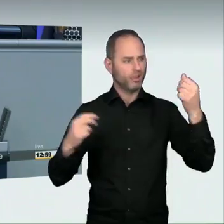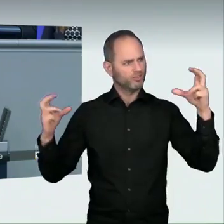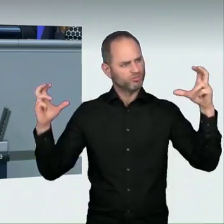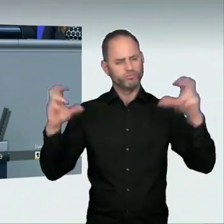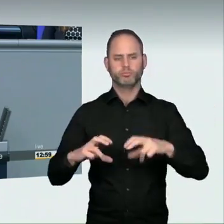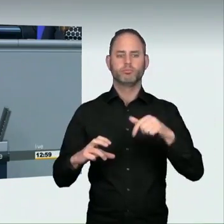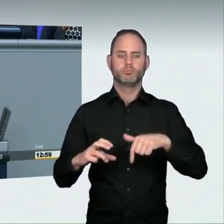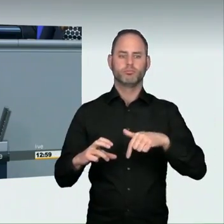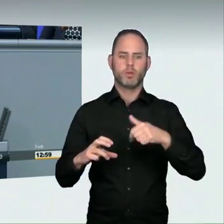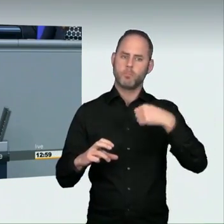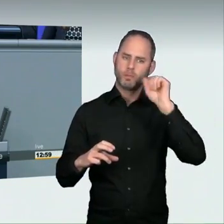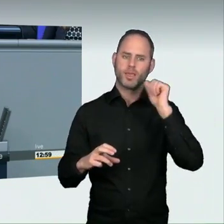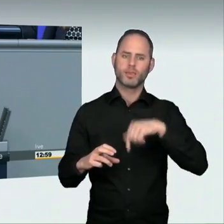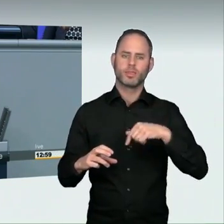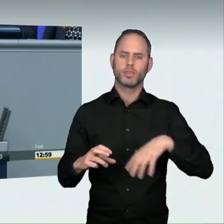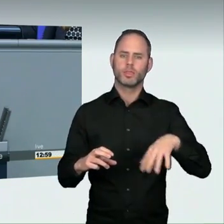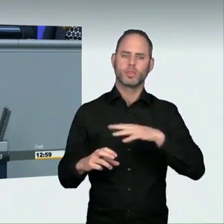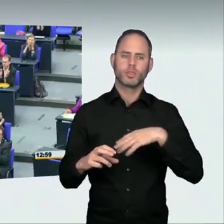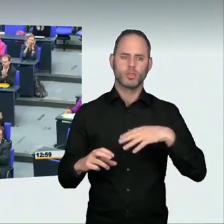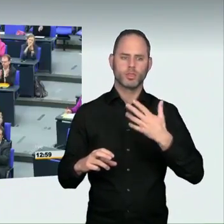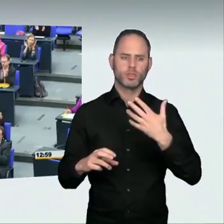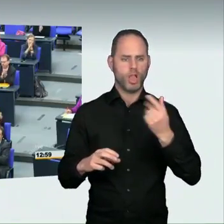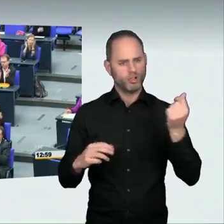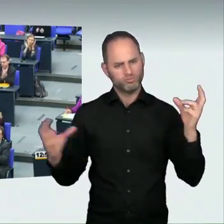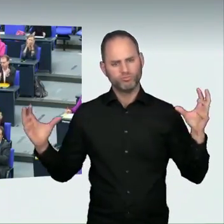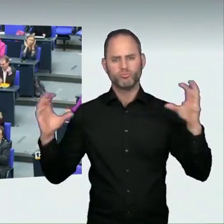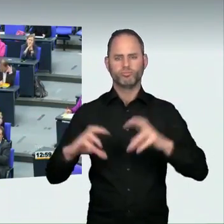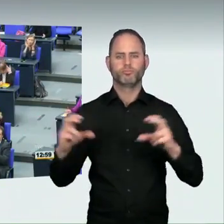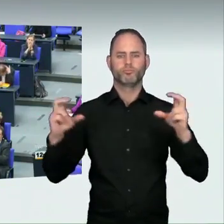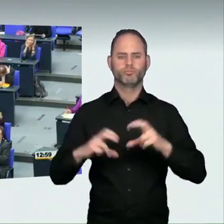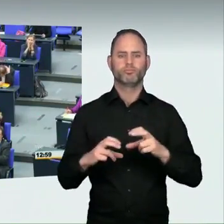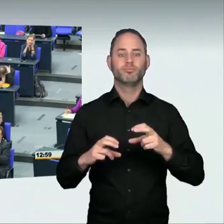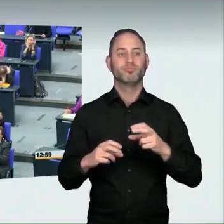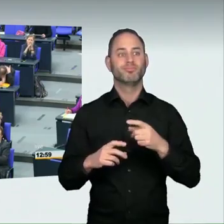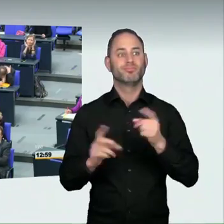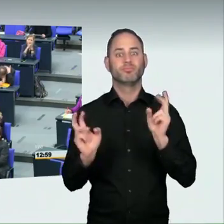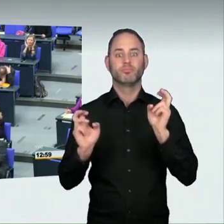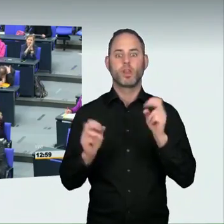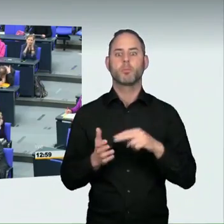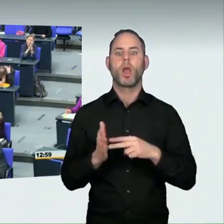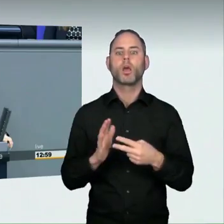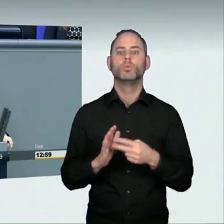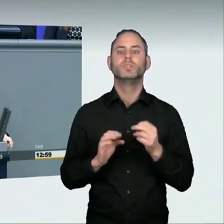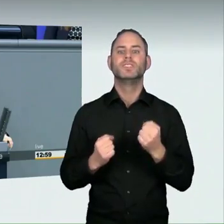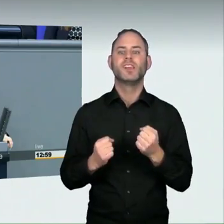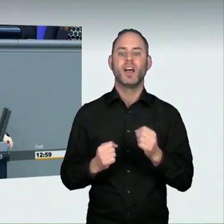Dann hätten Sie hier immer wieder „Daseinsvorsorge“ rufen müssen. Dieses Wort haben Sie aber gar nicht in den Mund genommen.